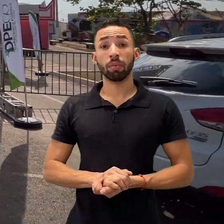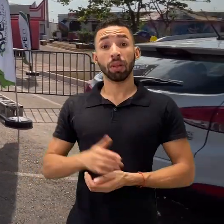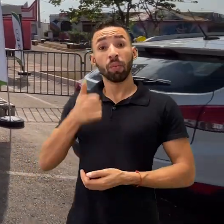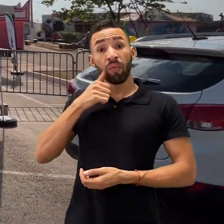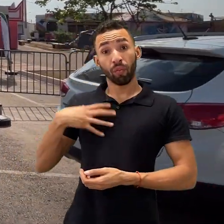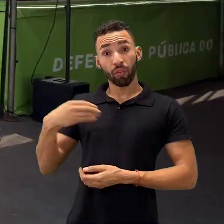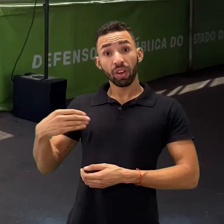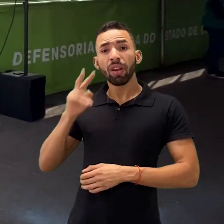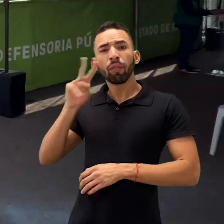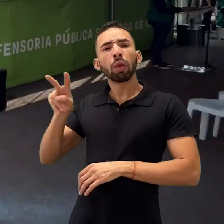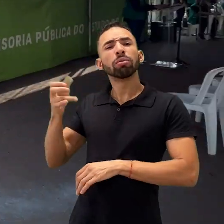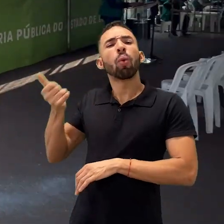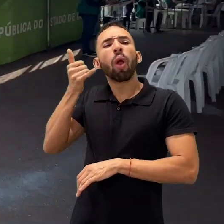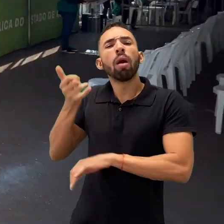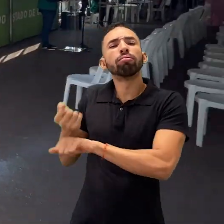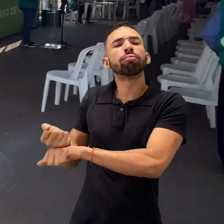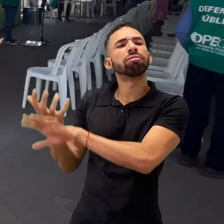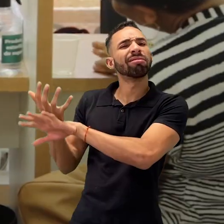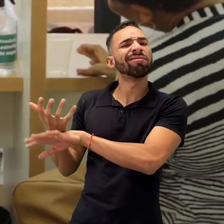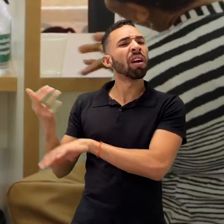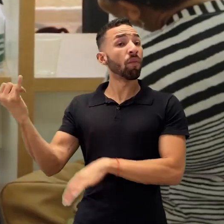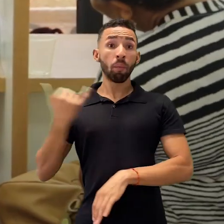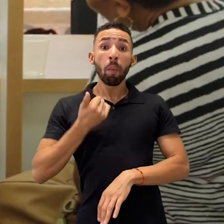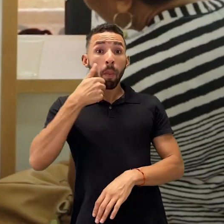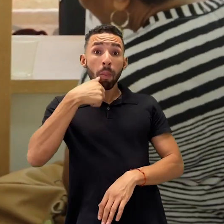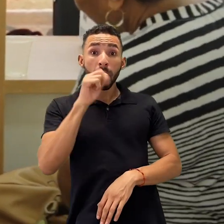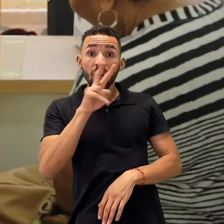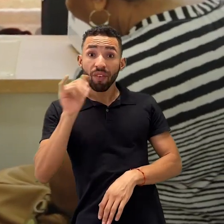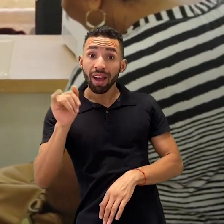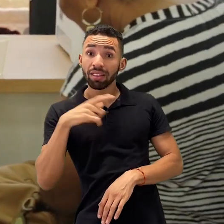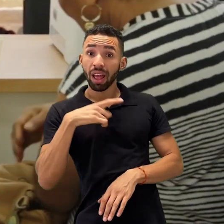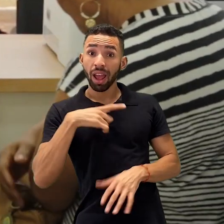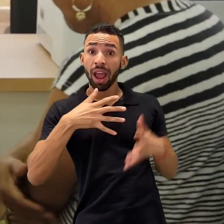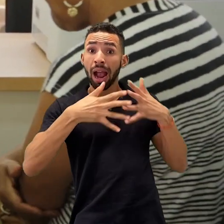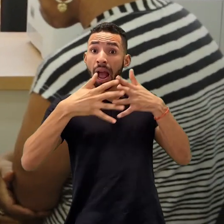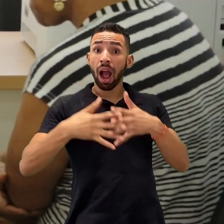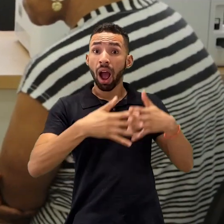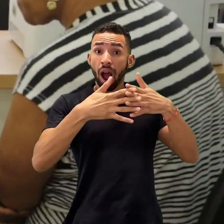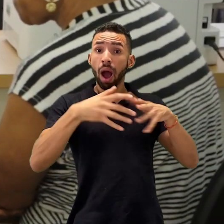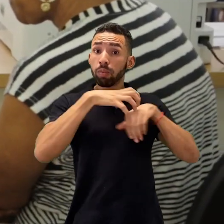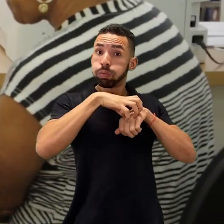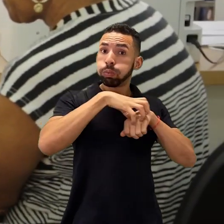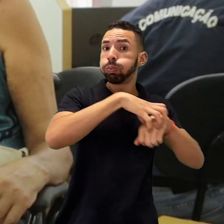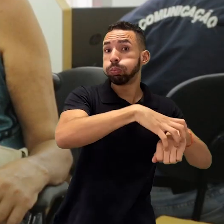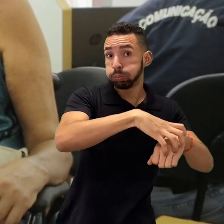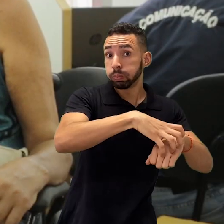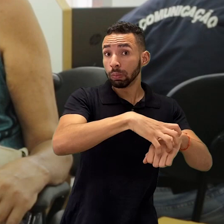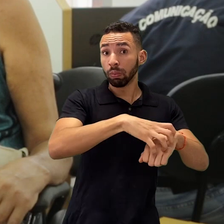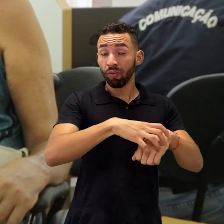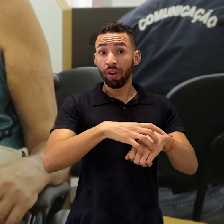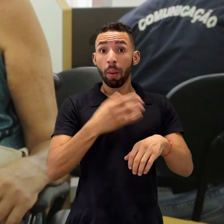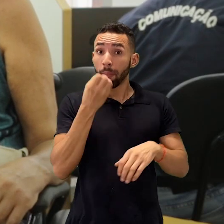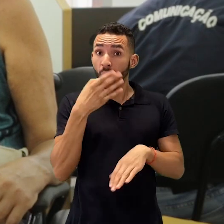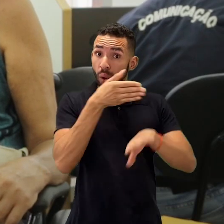Foi a minha filha que viu, no celular dela, e falou: “Mãe, vai ter uma carreta itinerante e aí, agora é bom para a senhora ir”.